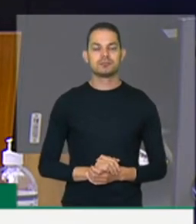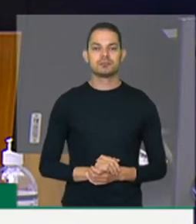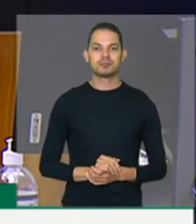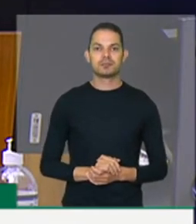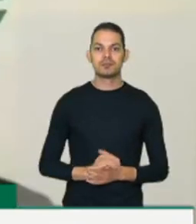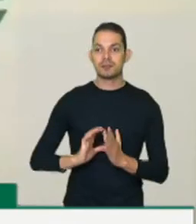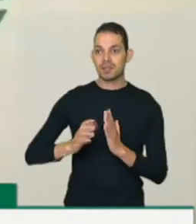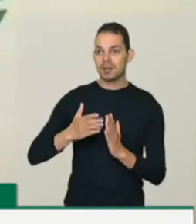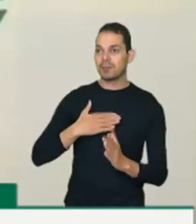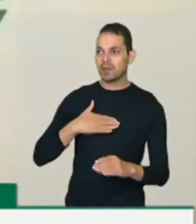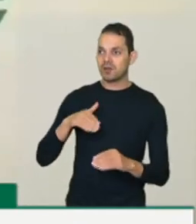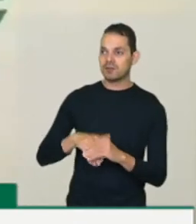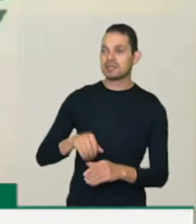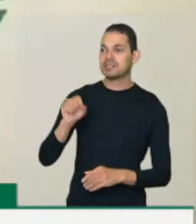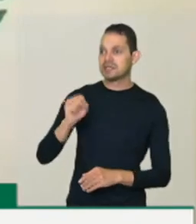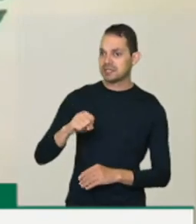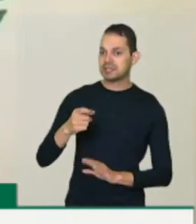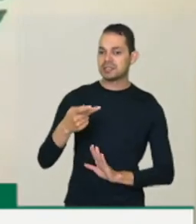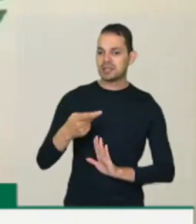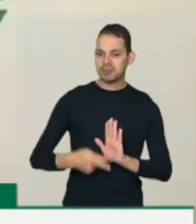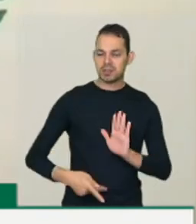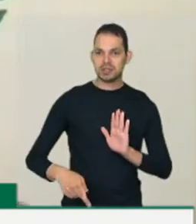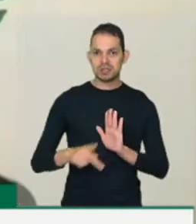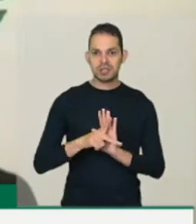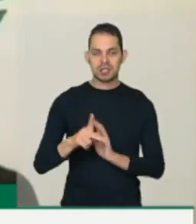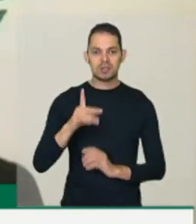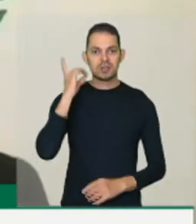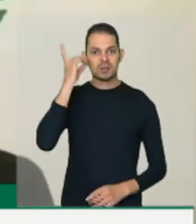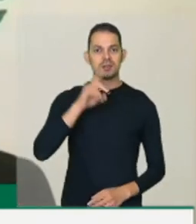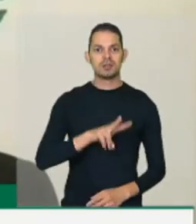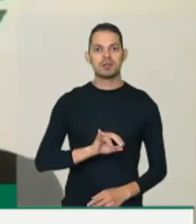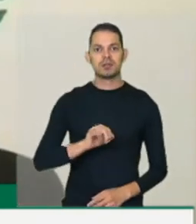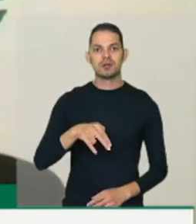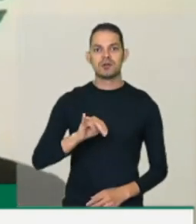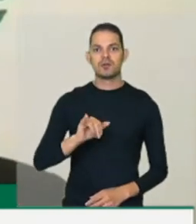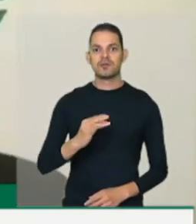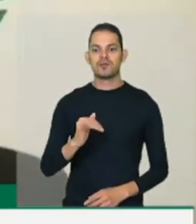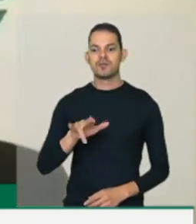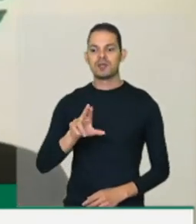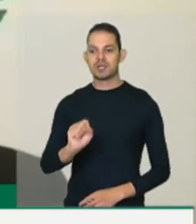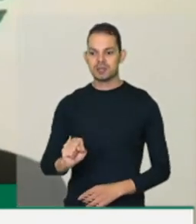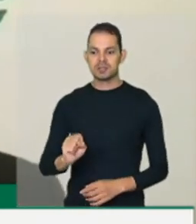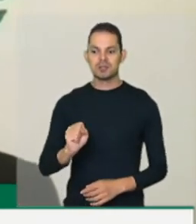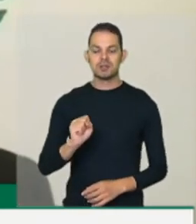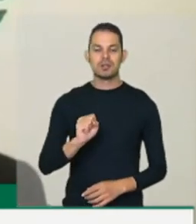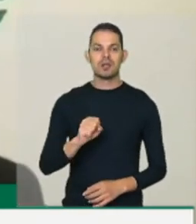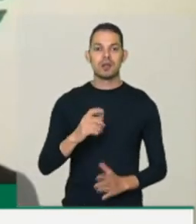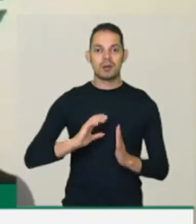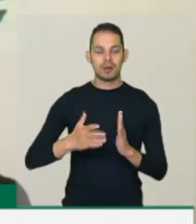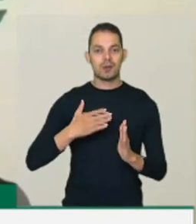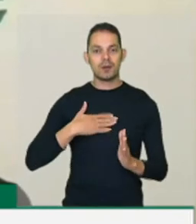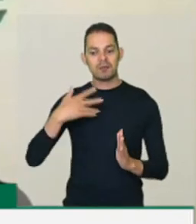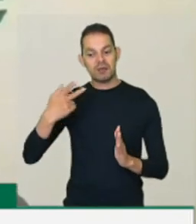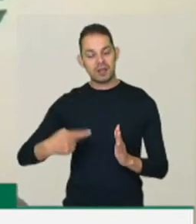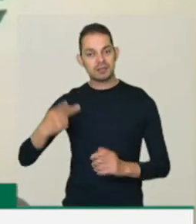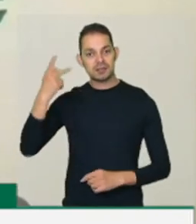UM PROJETO DO DEPUTADO VINÍCIUS CARVALHO. O REPUBLICANOS DE SÃO PAULO, ELE SE COMPROMETE QUE JÁ SE COMPROMETEU COM ALGUNS